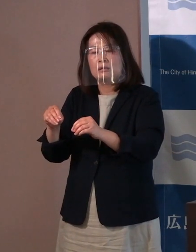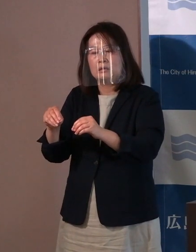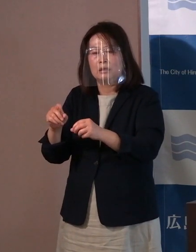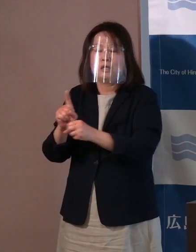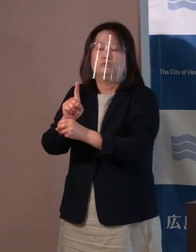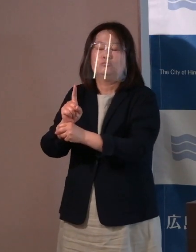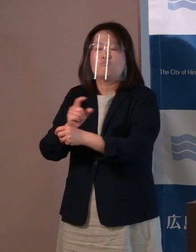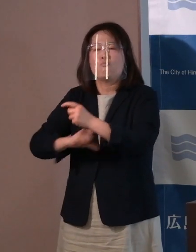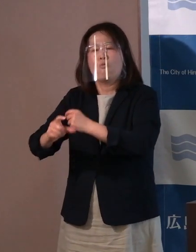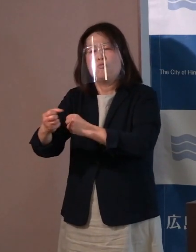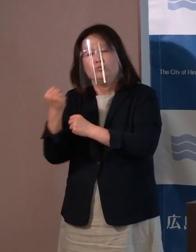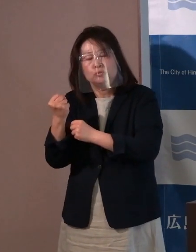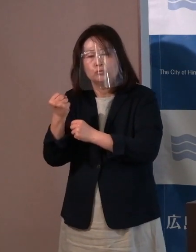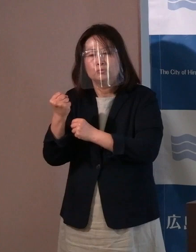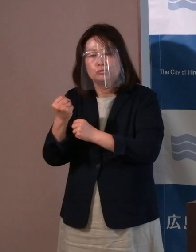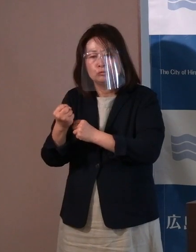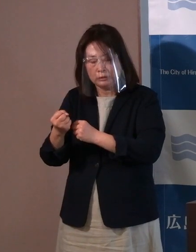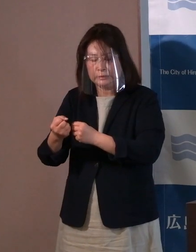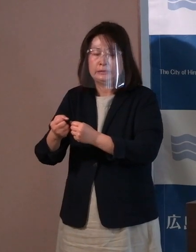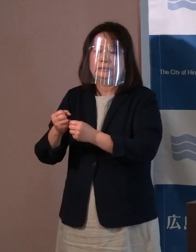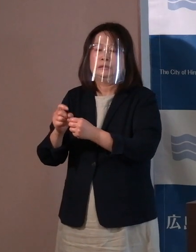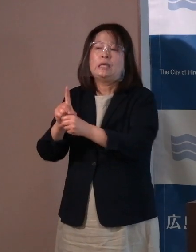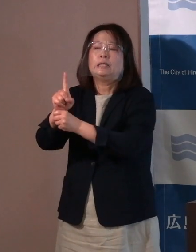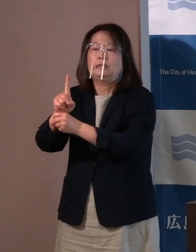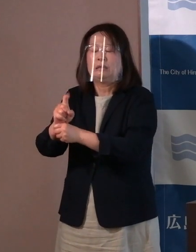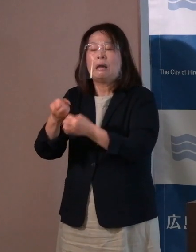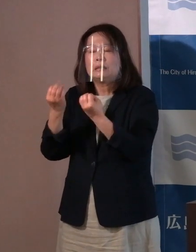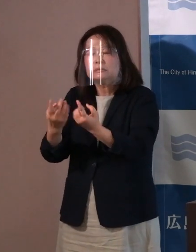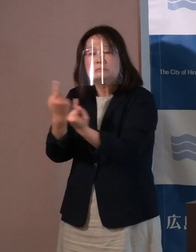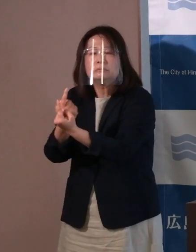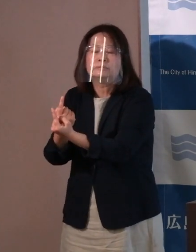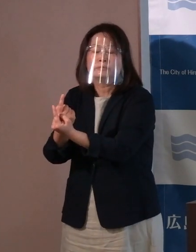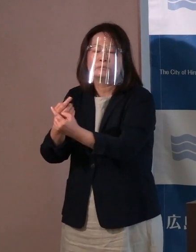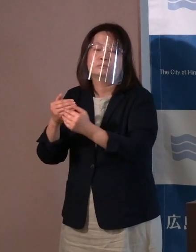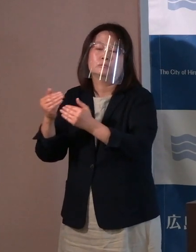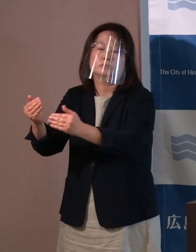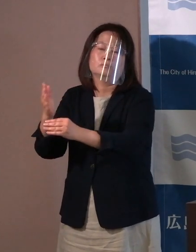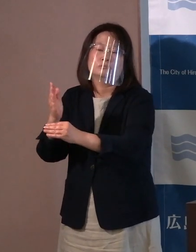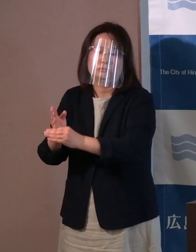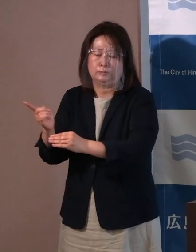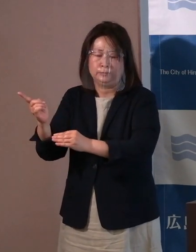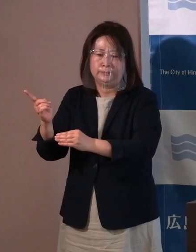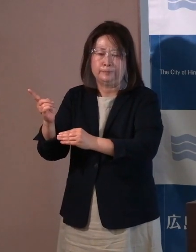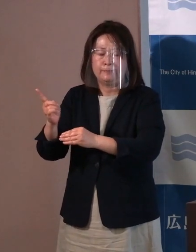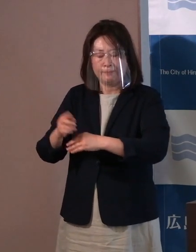核兵器の近代化を進めている という状況がありますので､